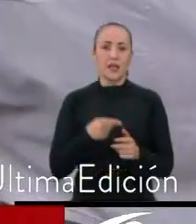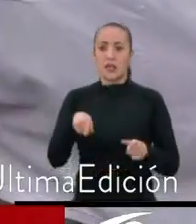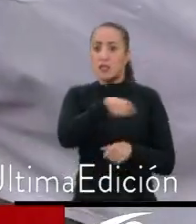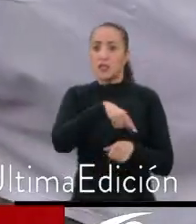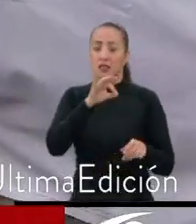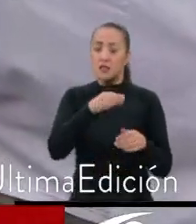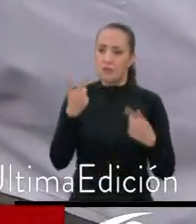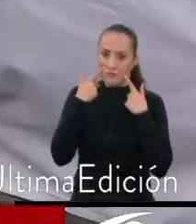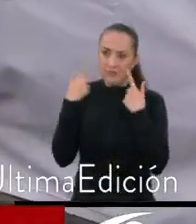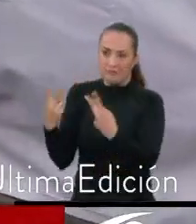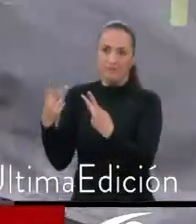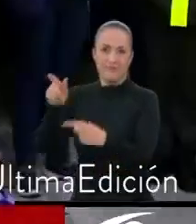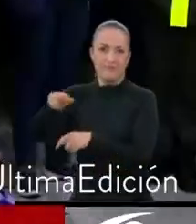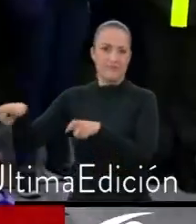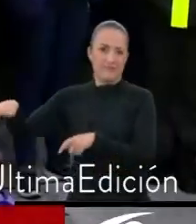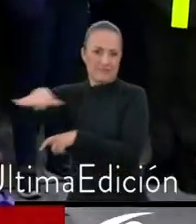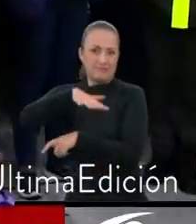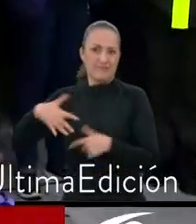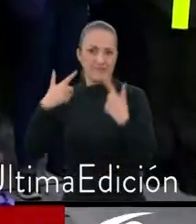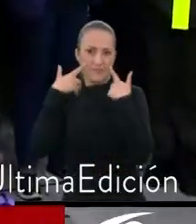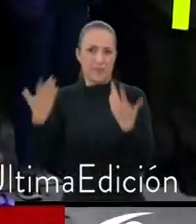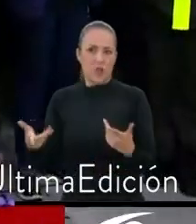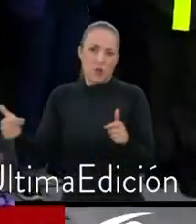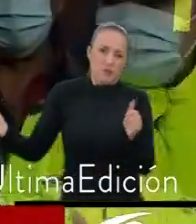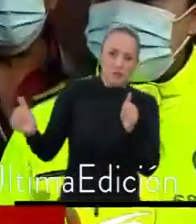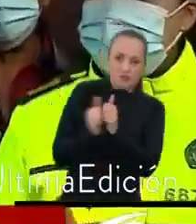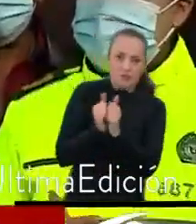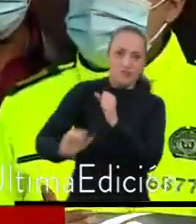)) trabajamos juntos, sí, señor.